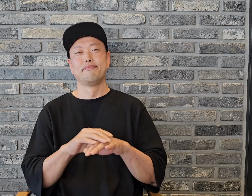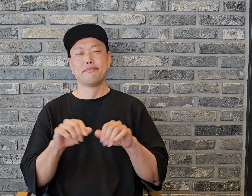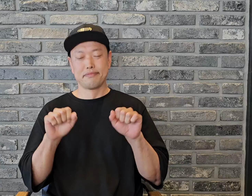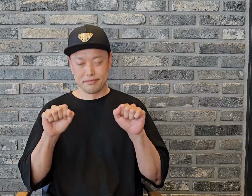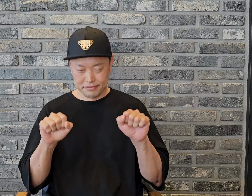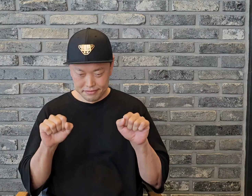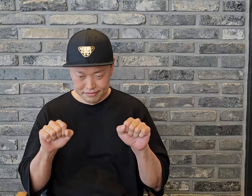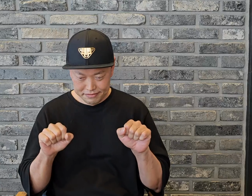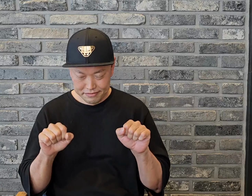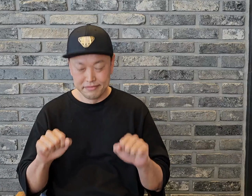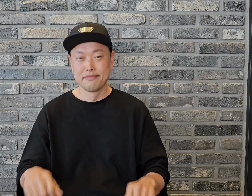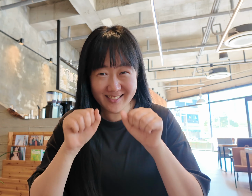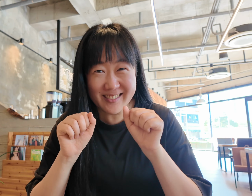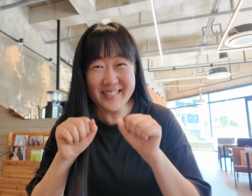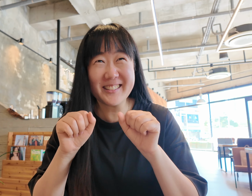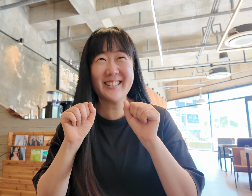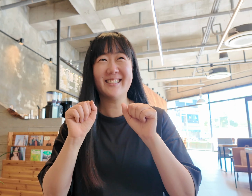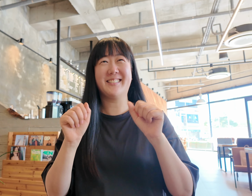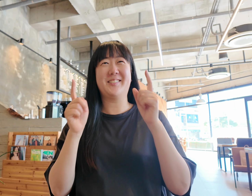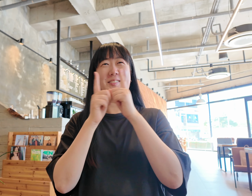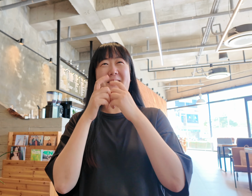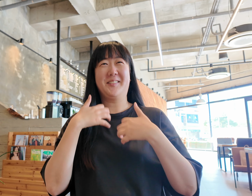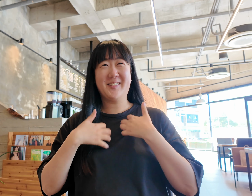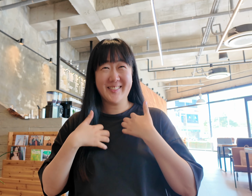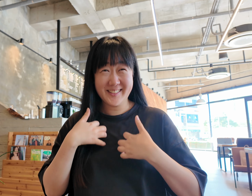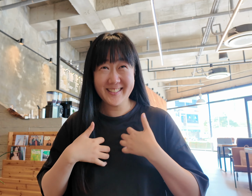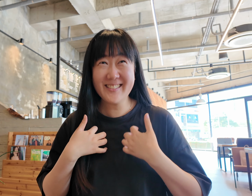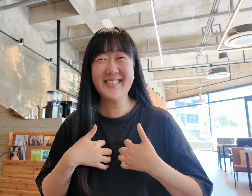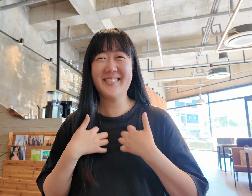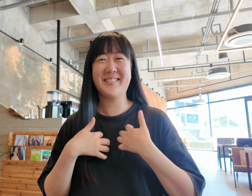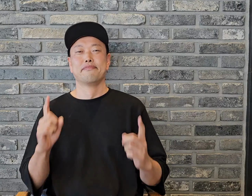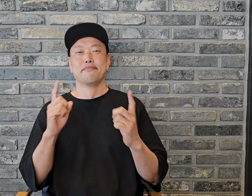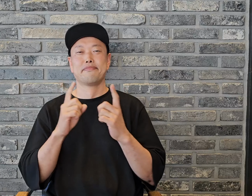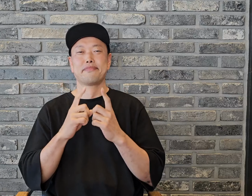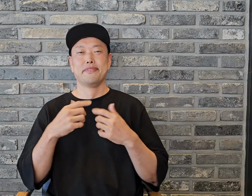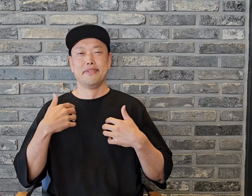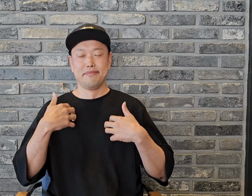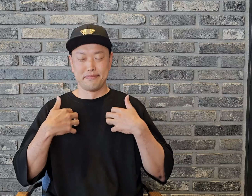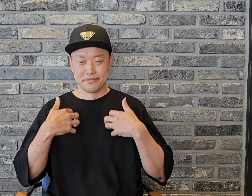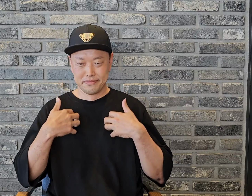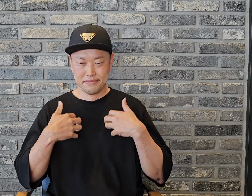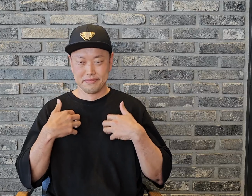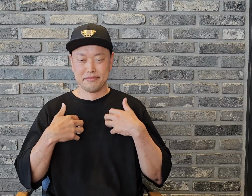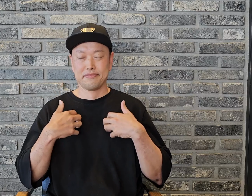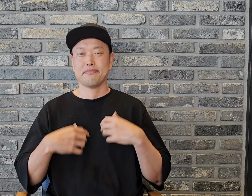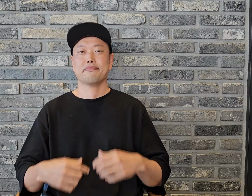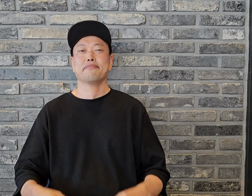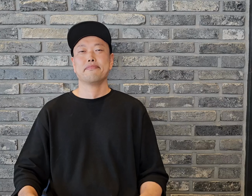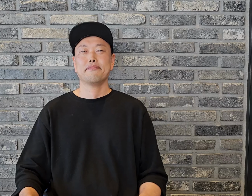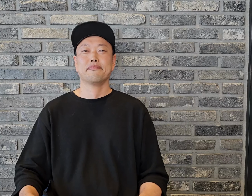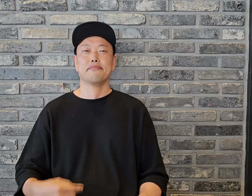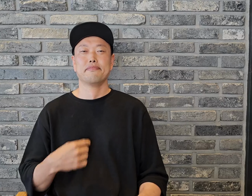Hola, encantado de conocerte.